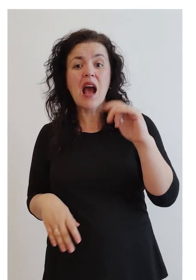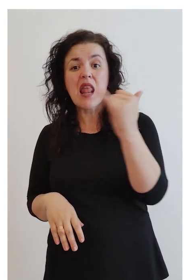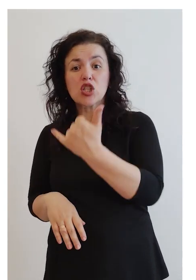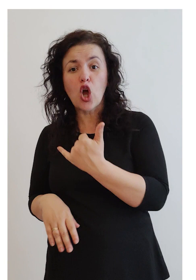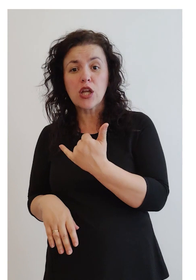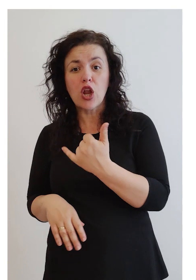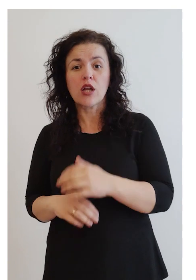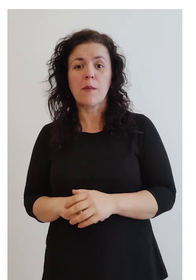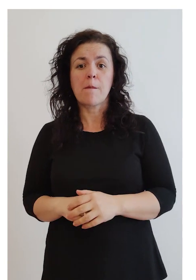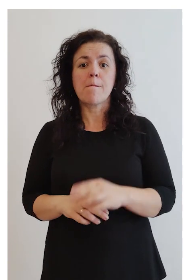Țânțari